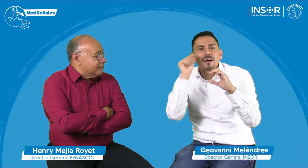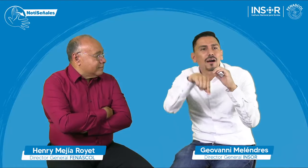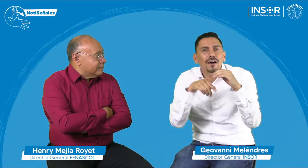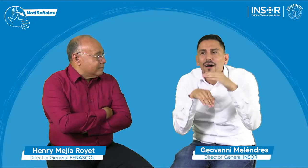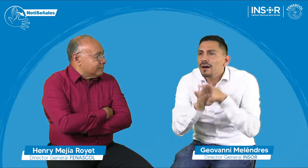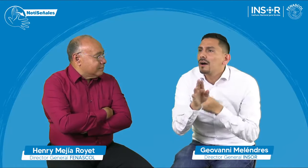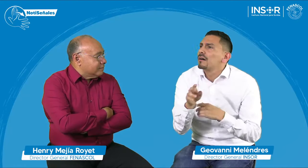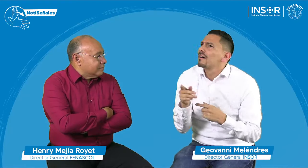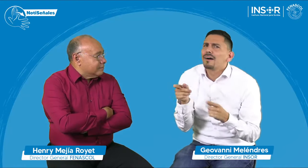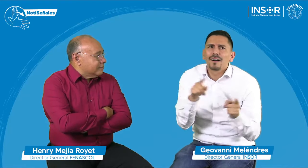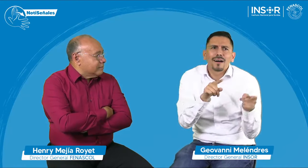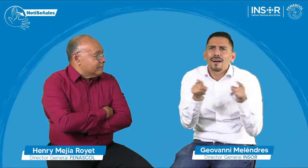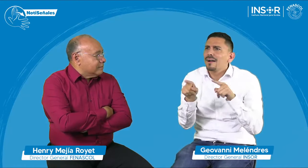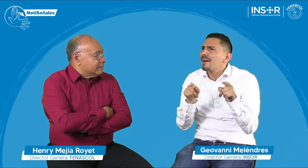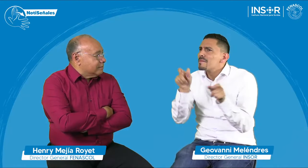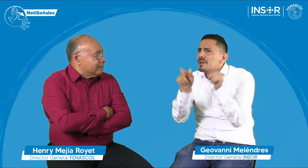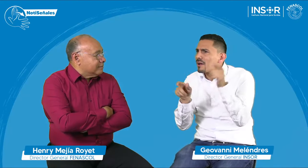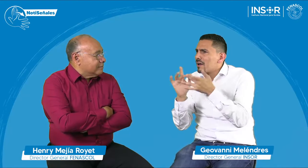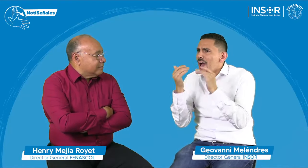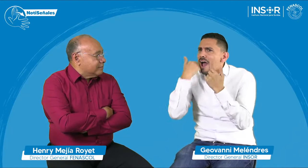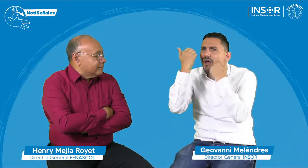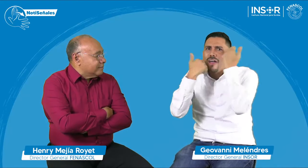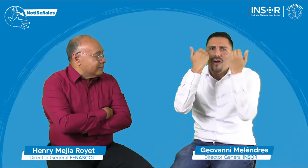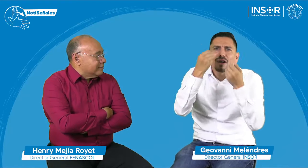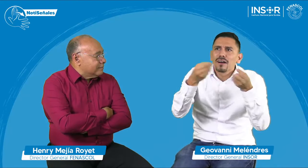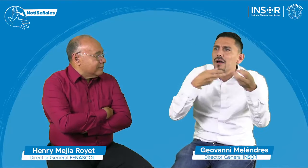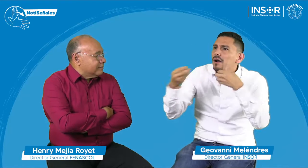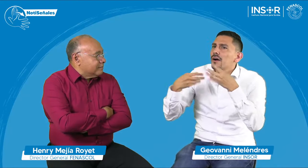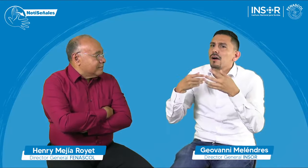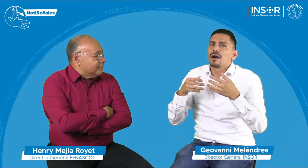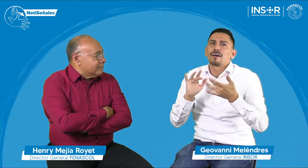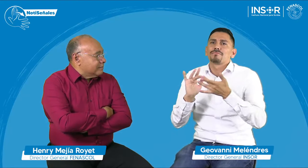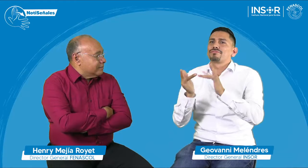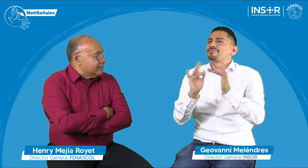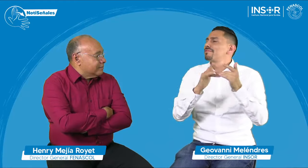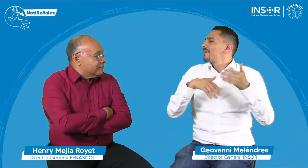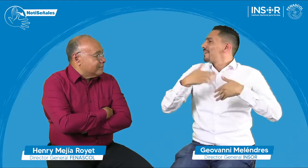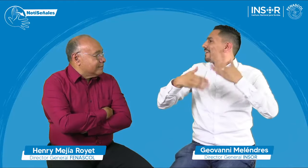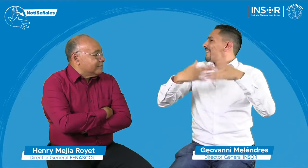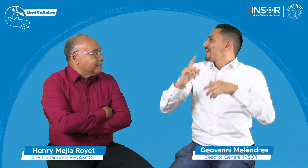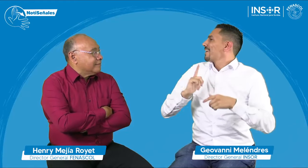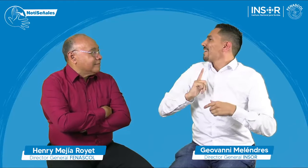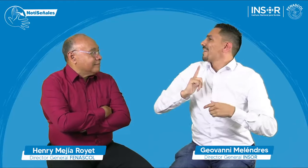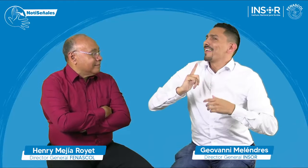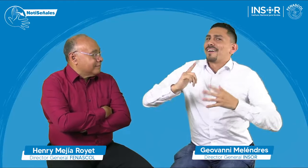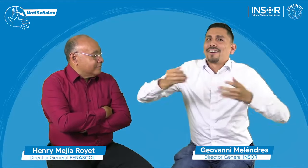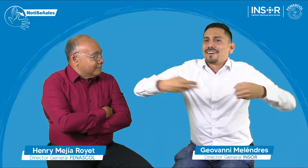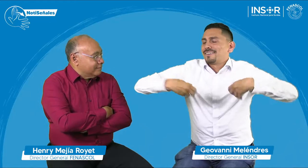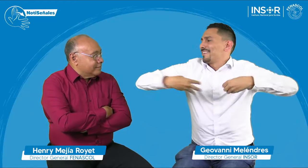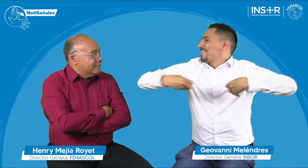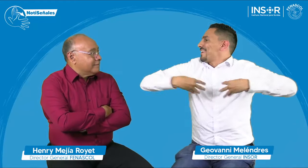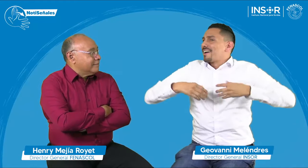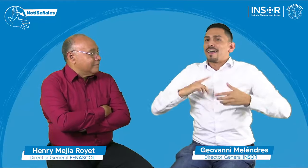ir, que me dijeron hey puedes participar en la asociación de Sordevog, ingresar allí y ver a las